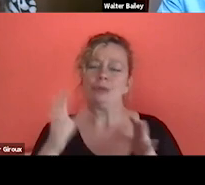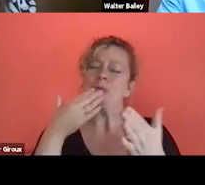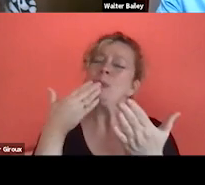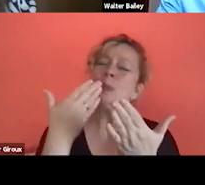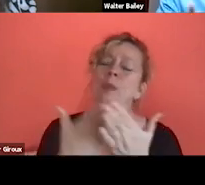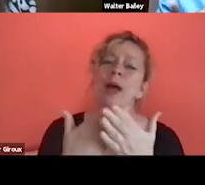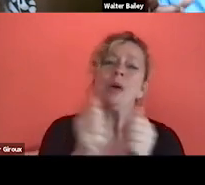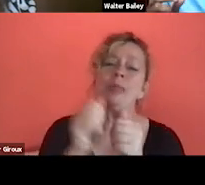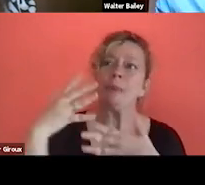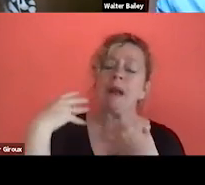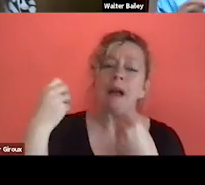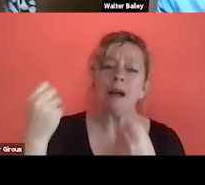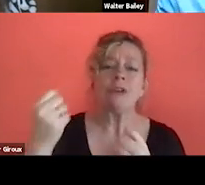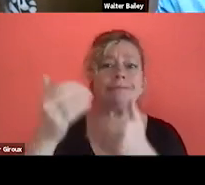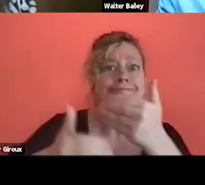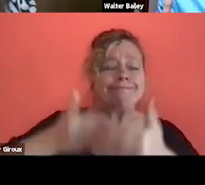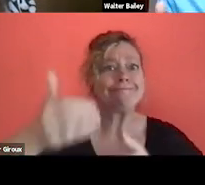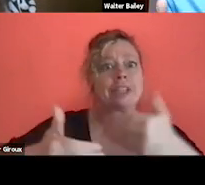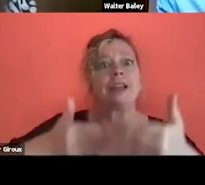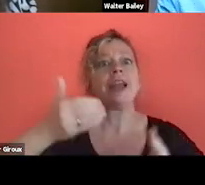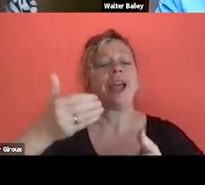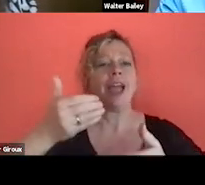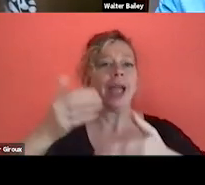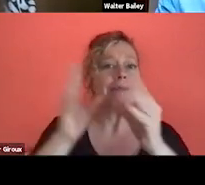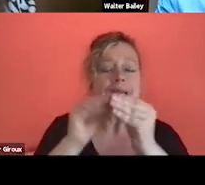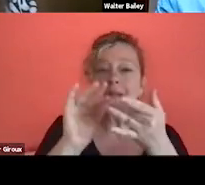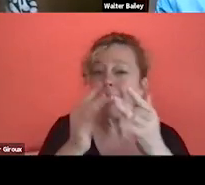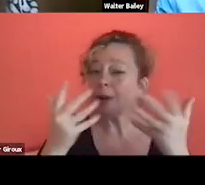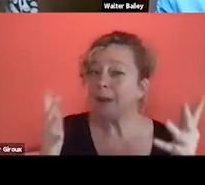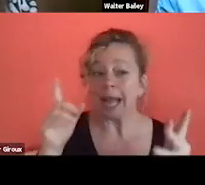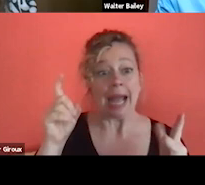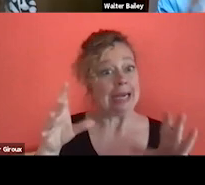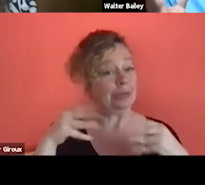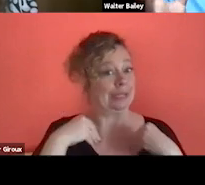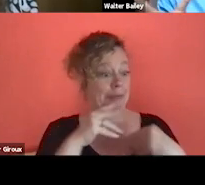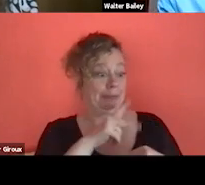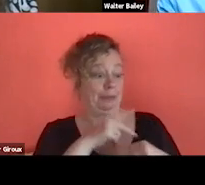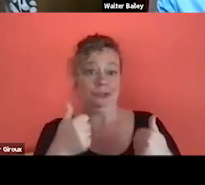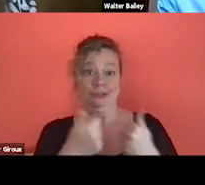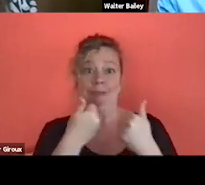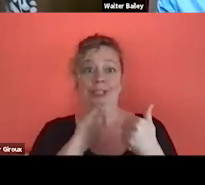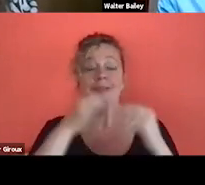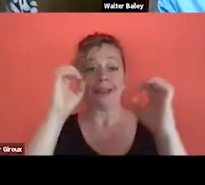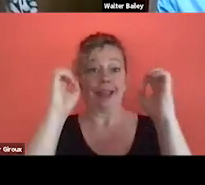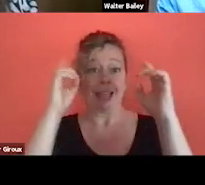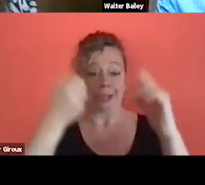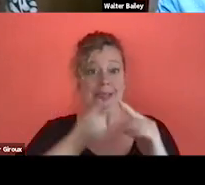con su recuperación y ya asistían a reuniones en línea, tuve que asumirlo como un desafío personal y educarme sobre Zoom.